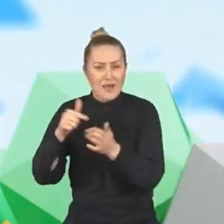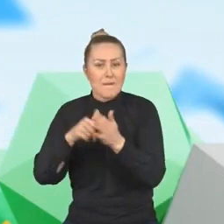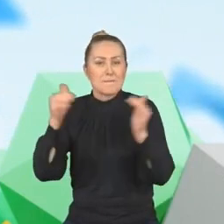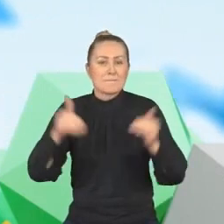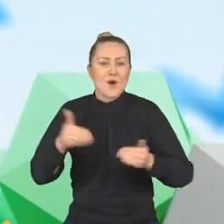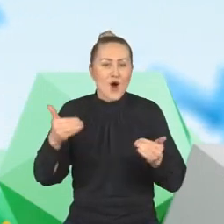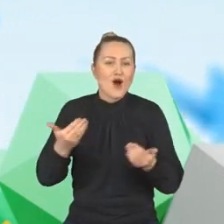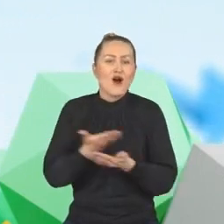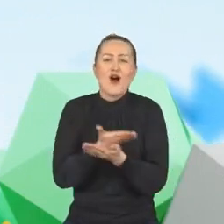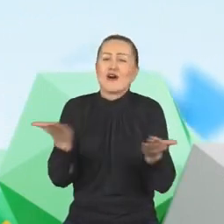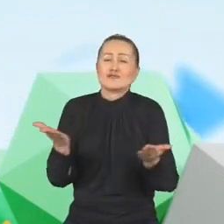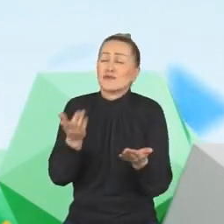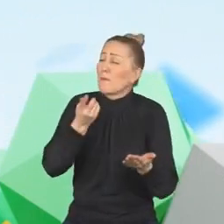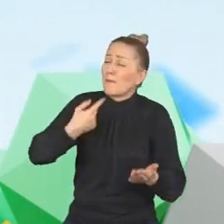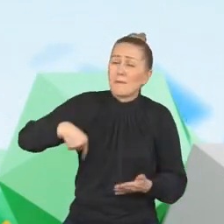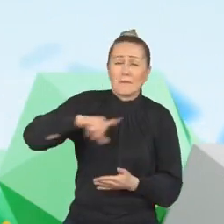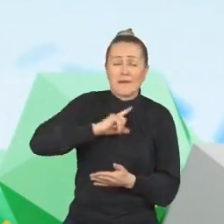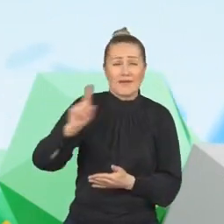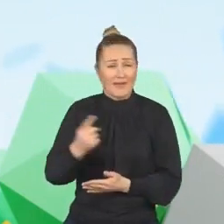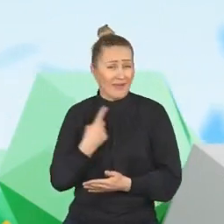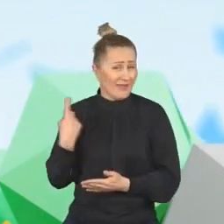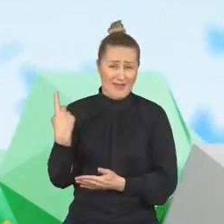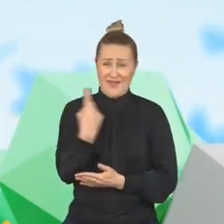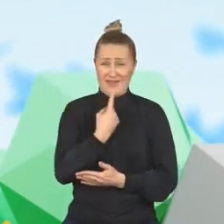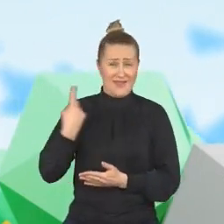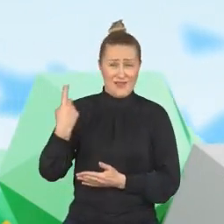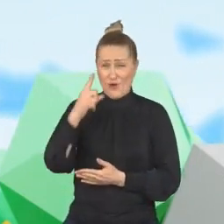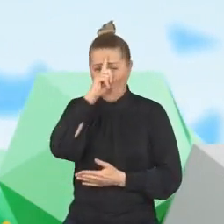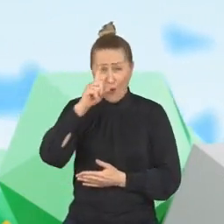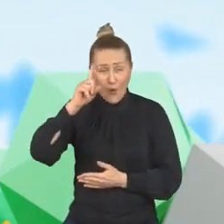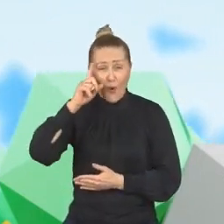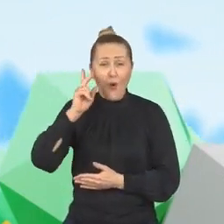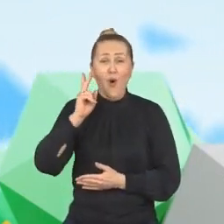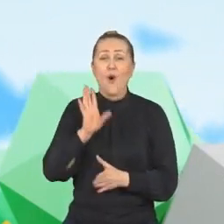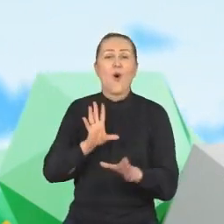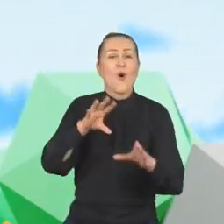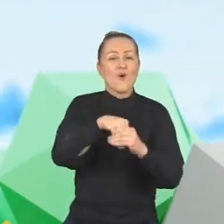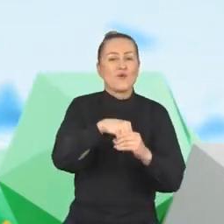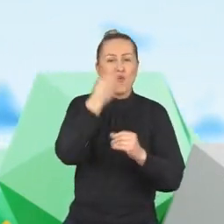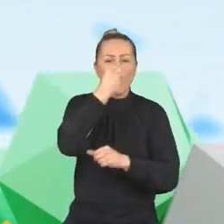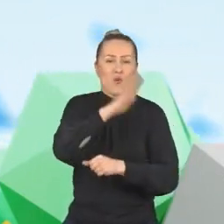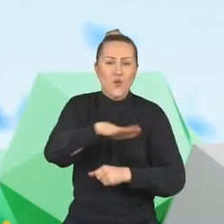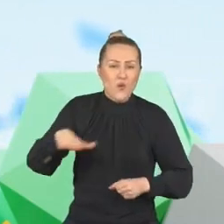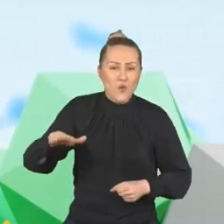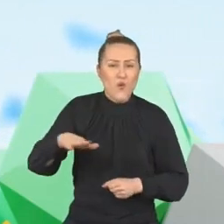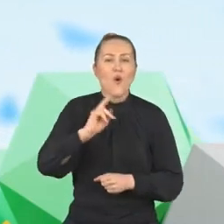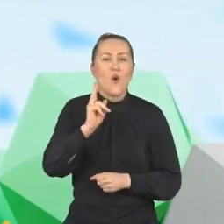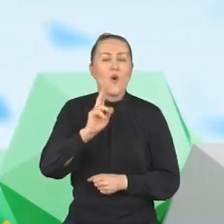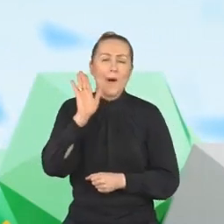tymi jedynymi osobami w otoczeniu naszych uczniów, uczennic, które mają w sobie wystarczająco dużo